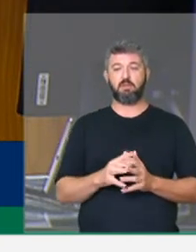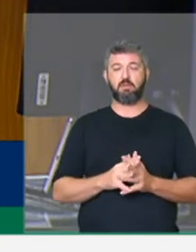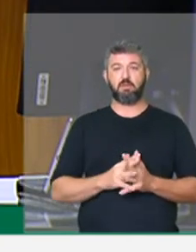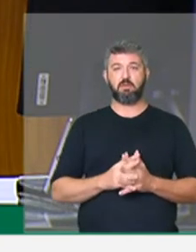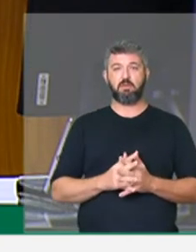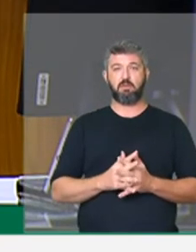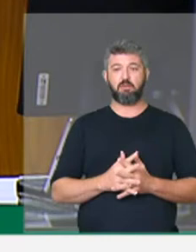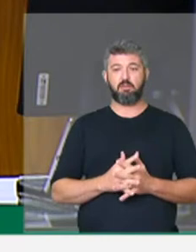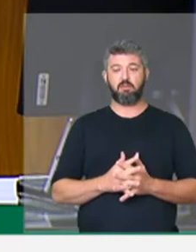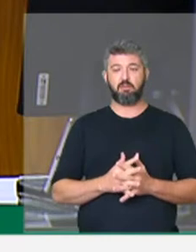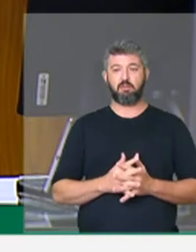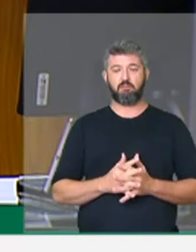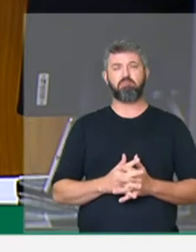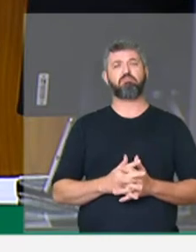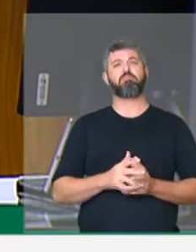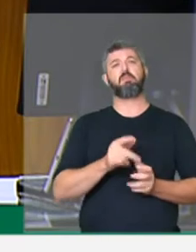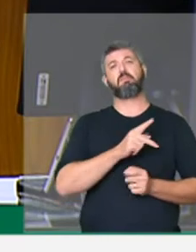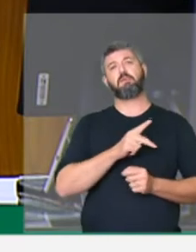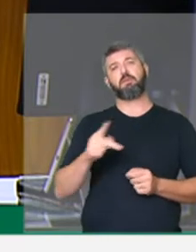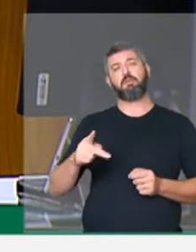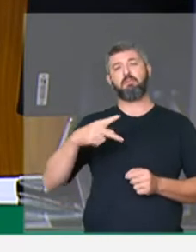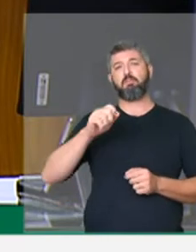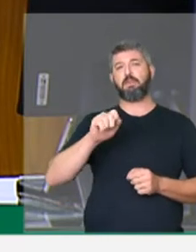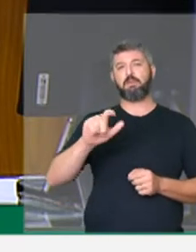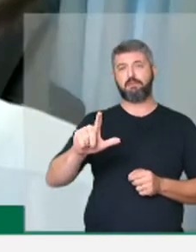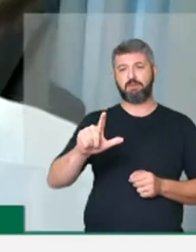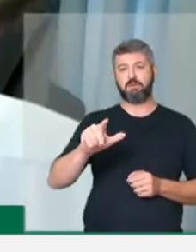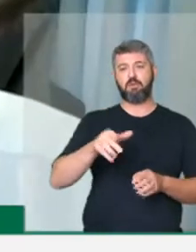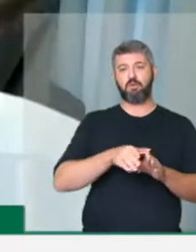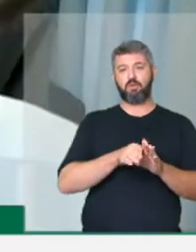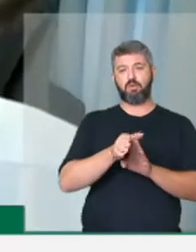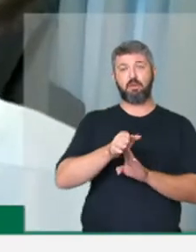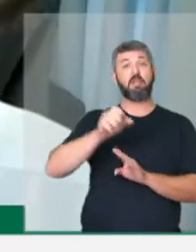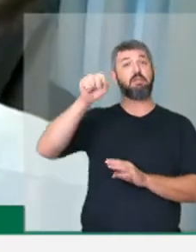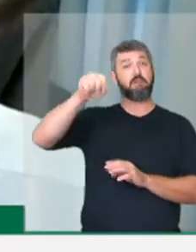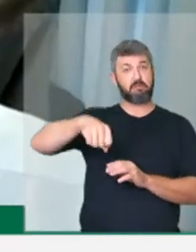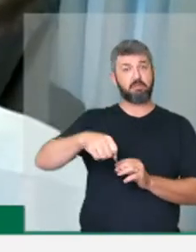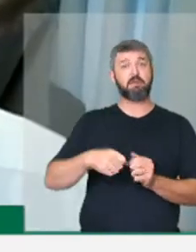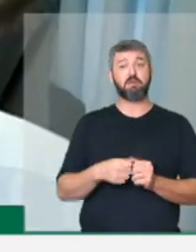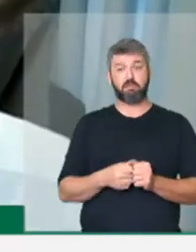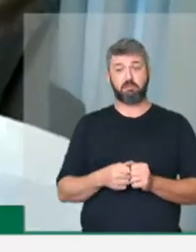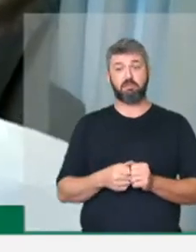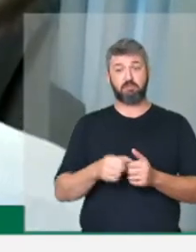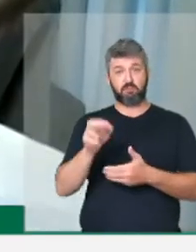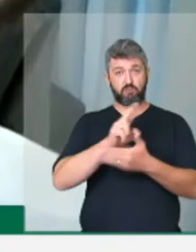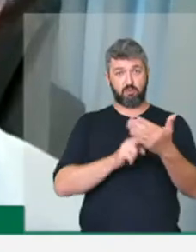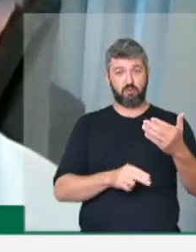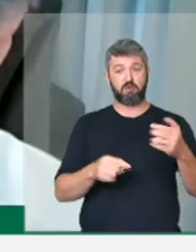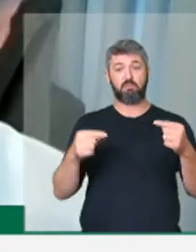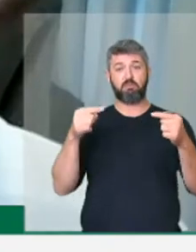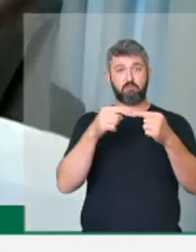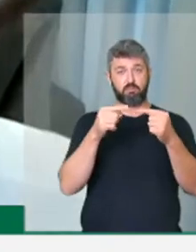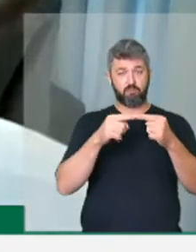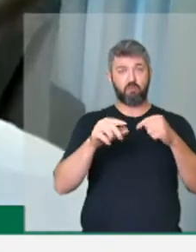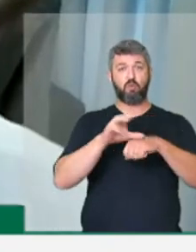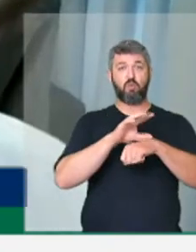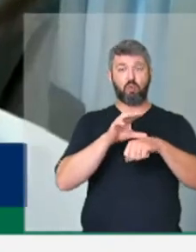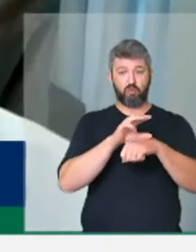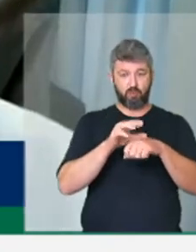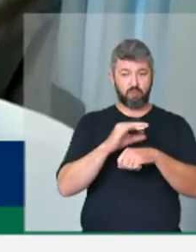FICO IMPRESSIONADO COM ALGUNS PARLAMENTARES DE ESQUERDA É MANEIRA COMO ARGUMENTAM... COMO SE.... ESTIVESSE DANDO